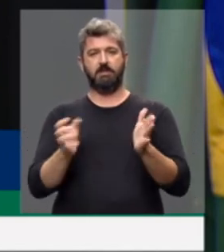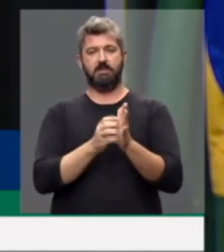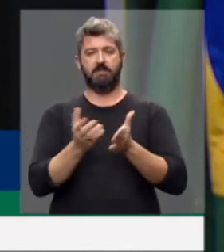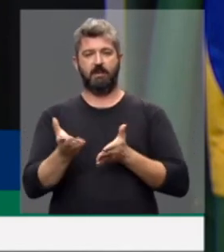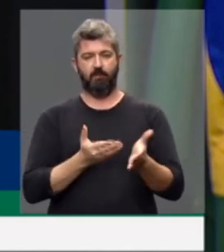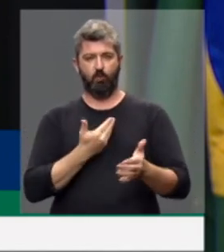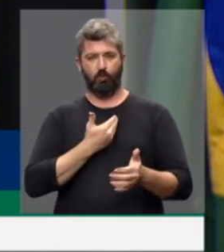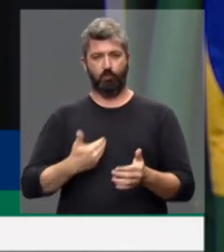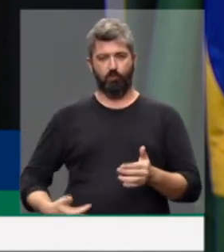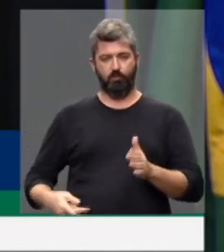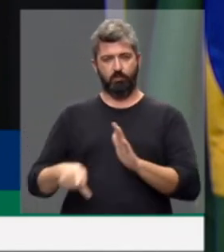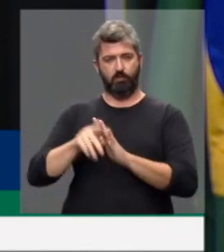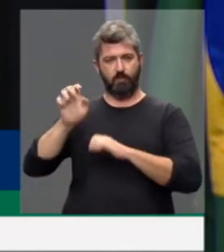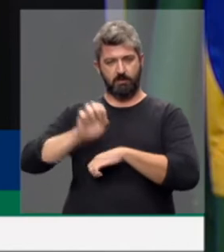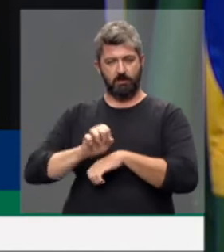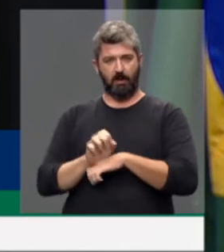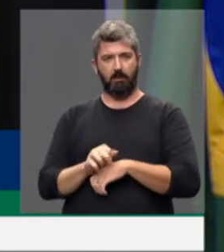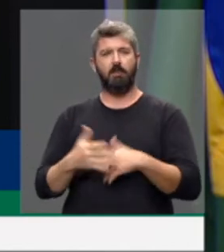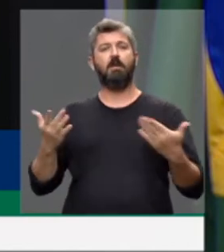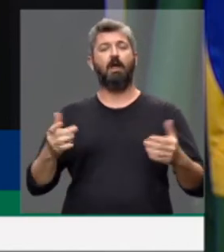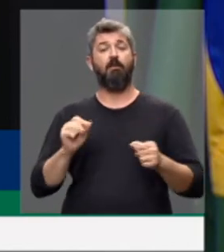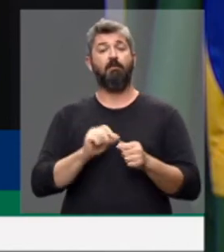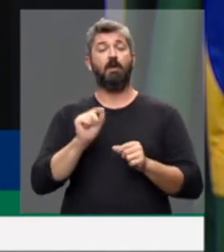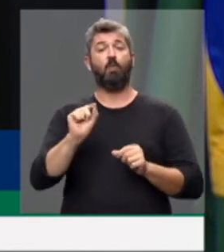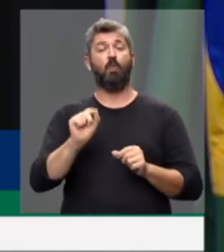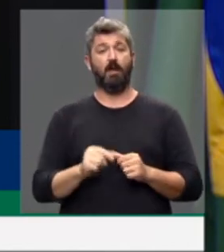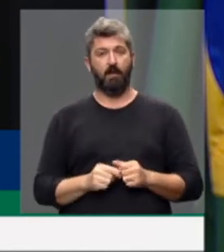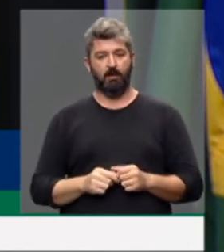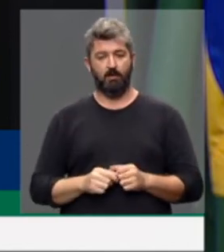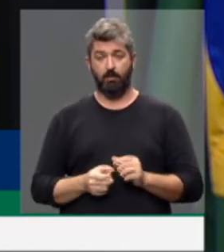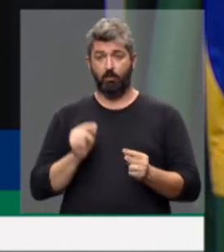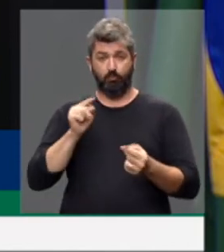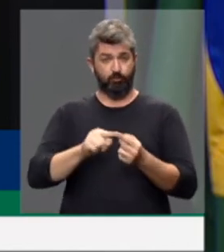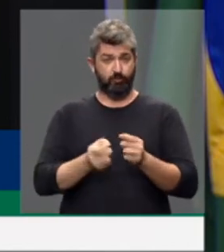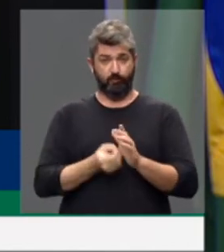SERVIDORES. MAIS UMA VEZ ESTA CASA IMPEDE, CONGELA O SALÁRIO DOS SERVIDORES DOS